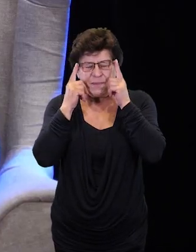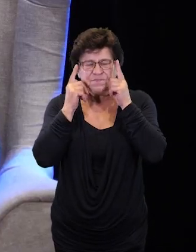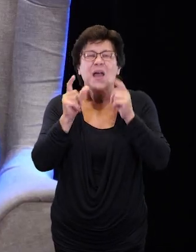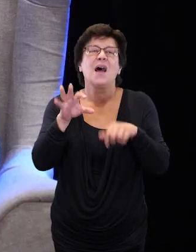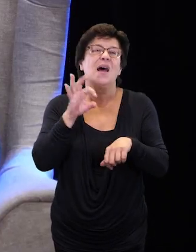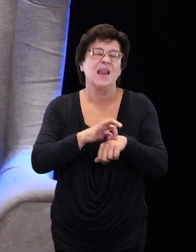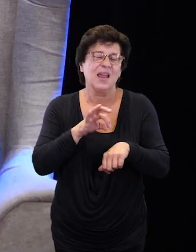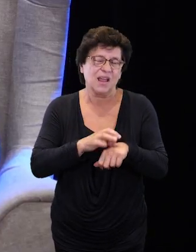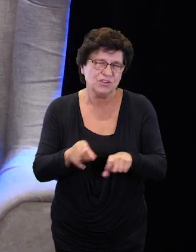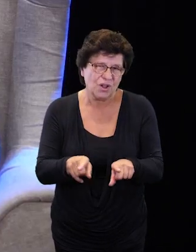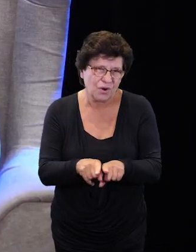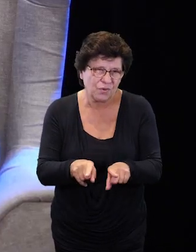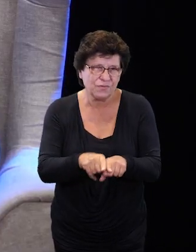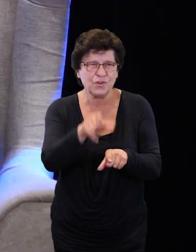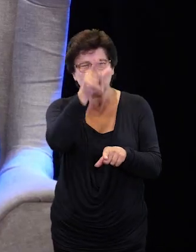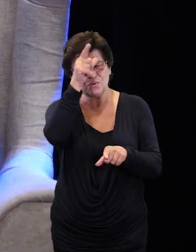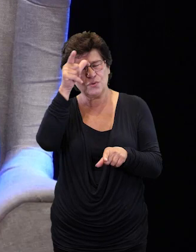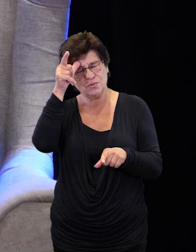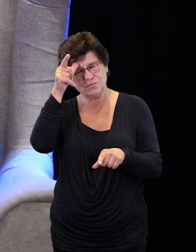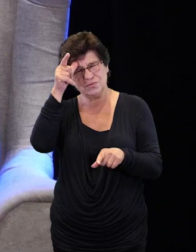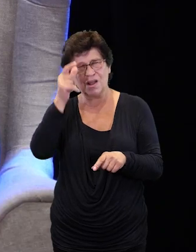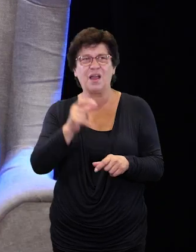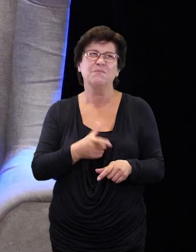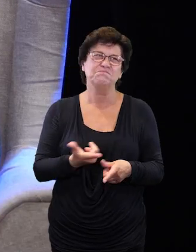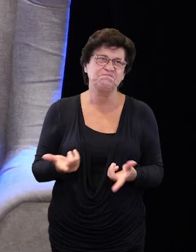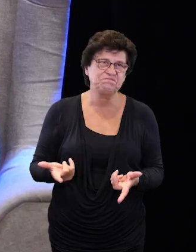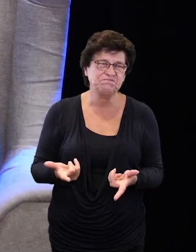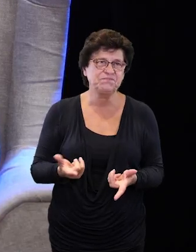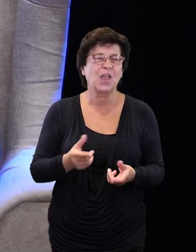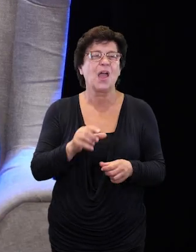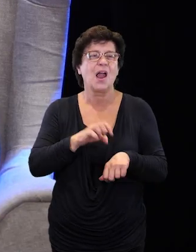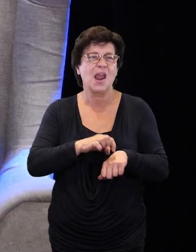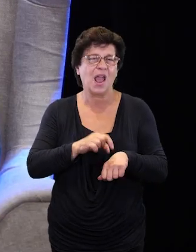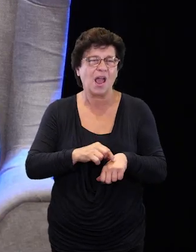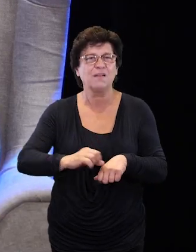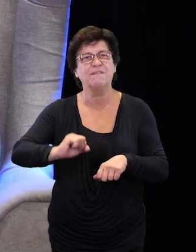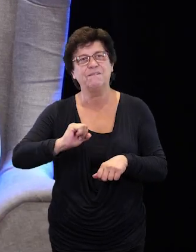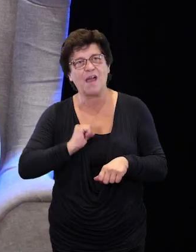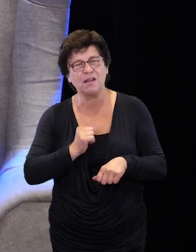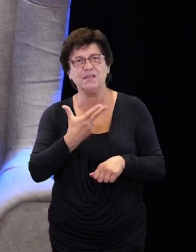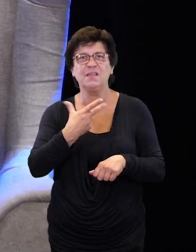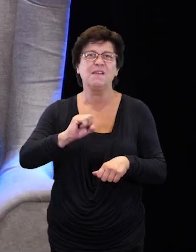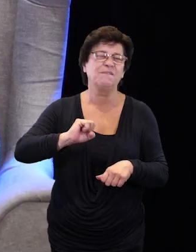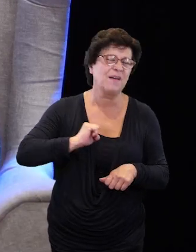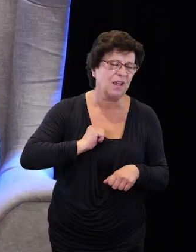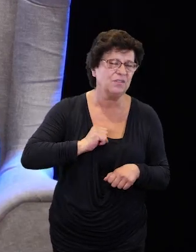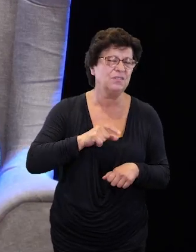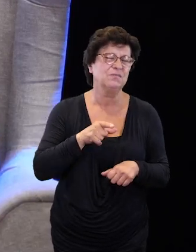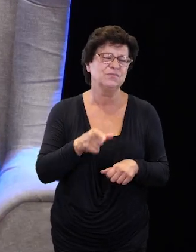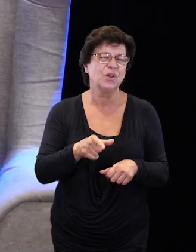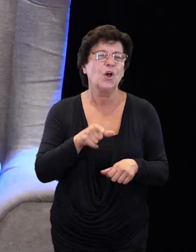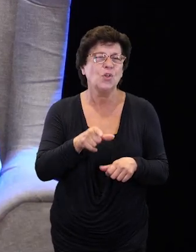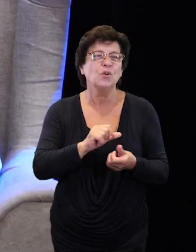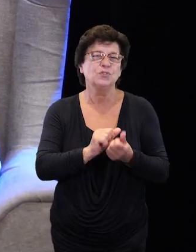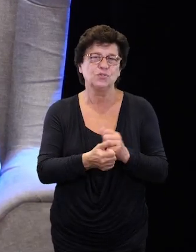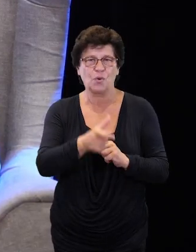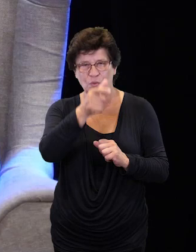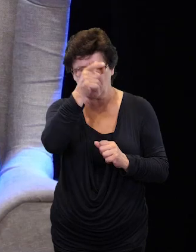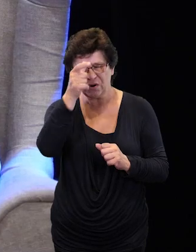Zdarzają się niezbyt fajni, wiadomo, i zdarzają się bardzo fajni. Więc ja nigdy nie mówię czegoś o grupie społecznej,